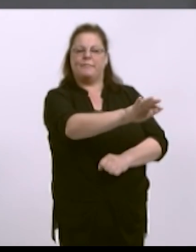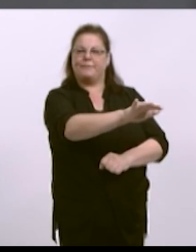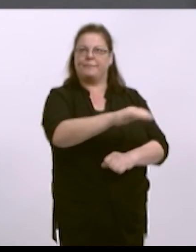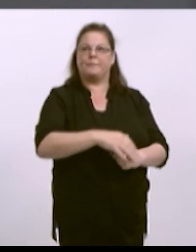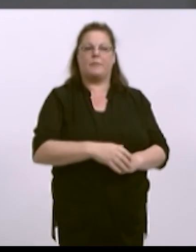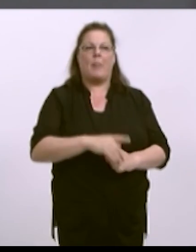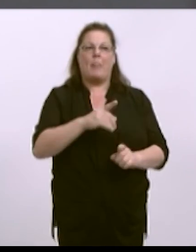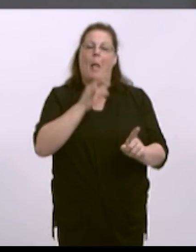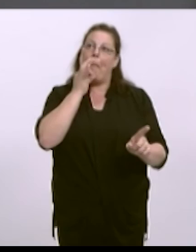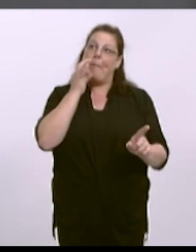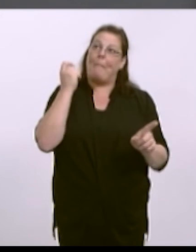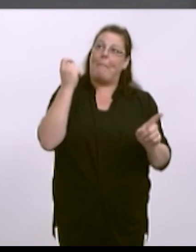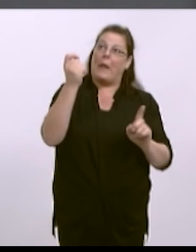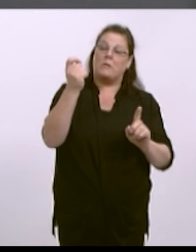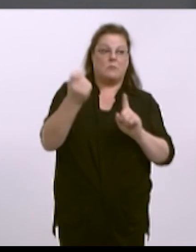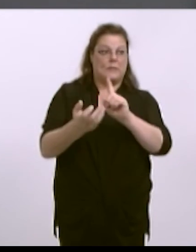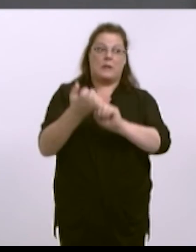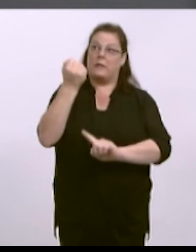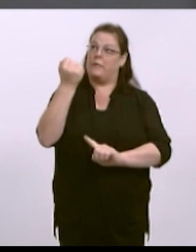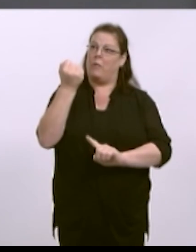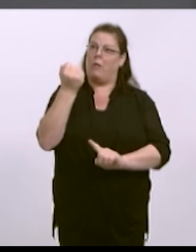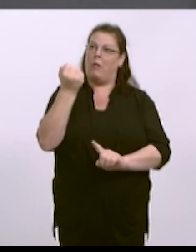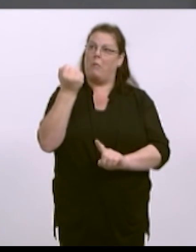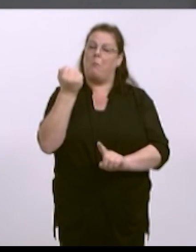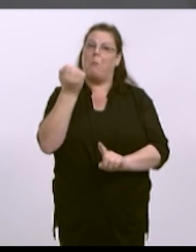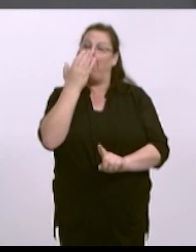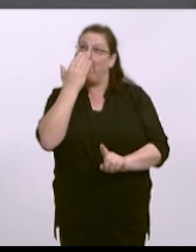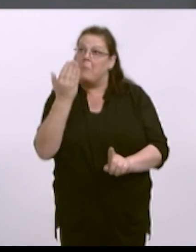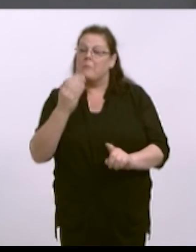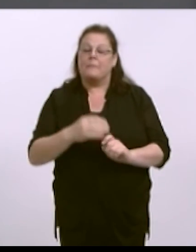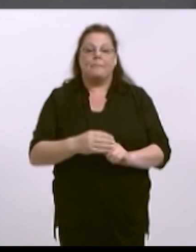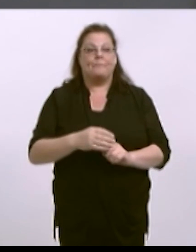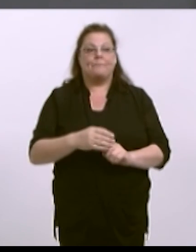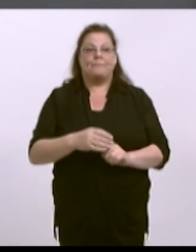y gronfa, yn amodol ar gadarnhad gan Lywodraeth Cymru o gefnogaeth y Llywodraeth iír ardd.